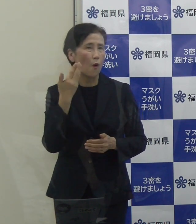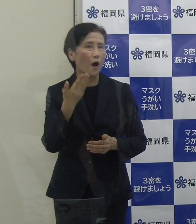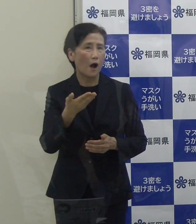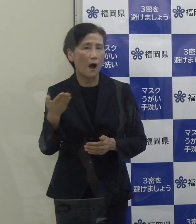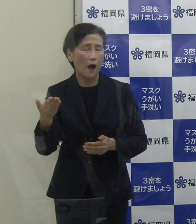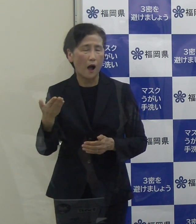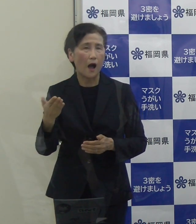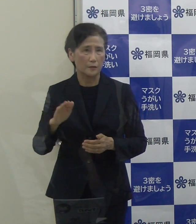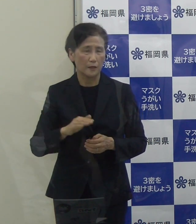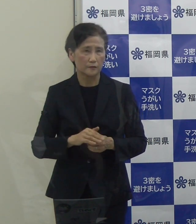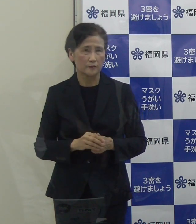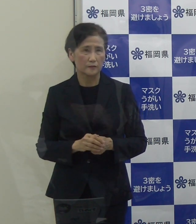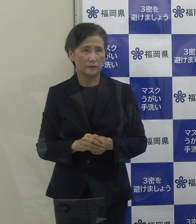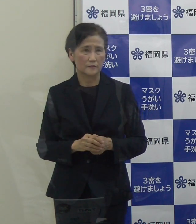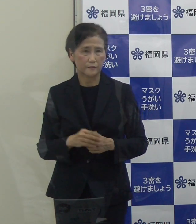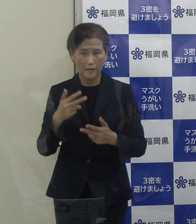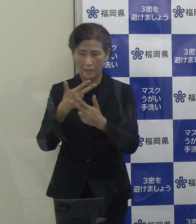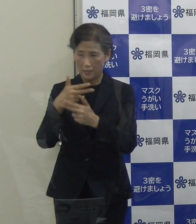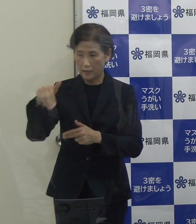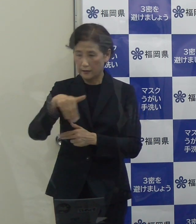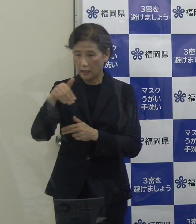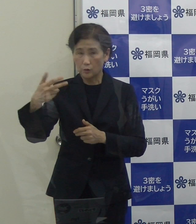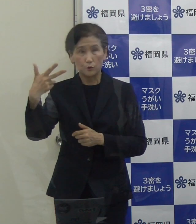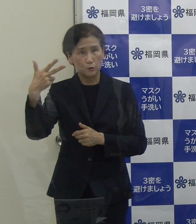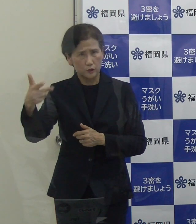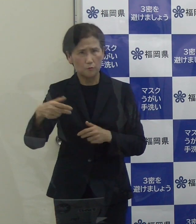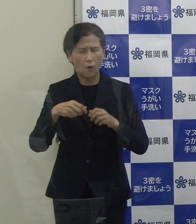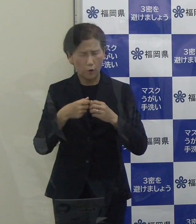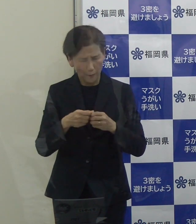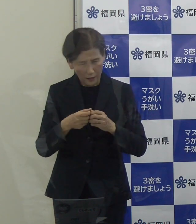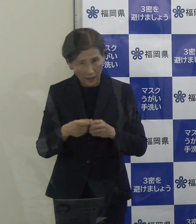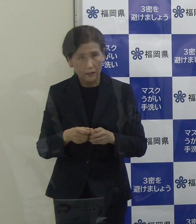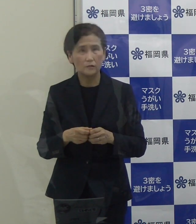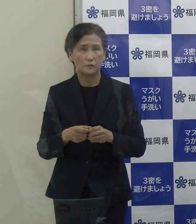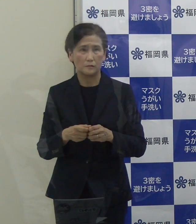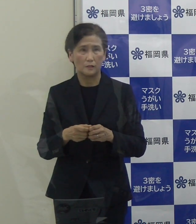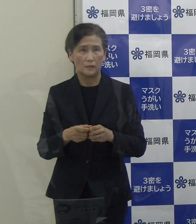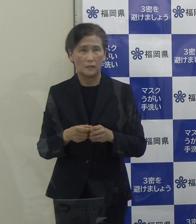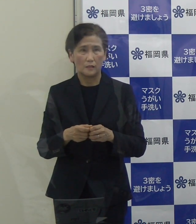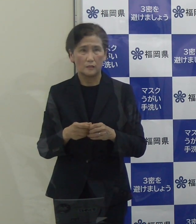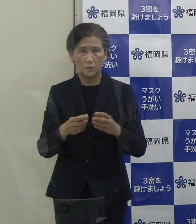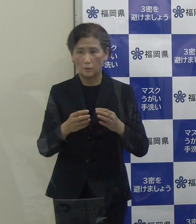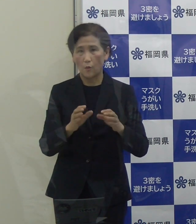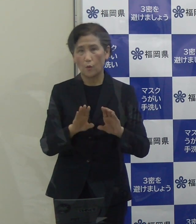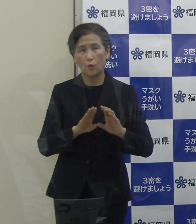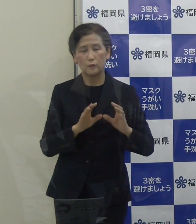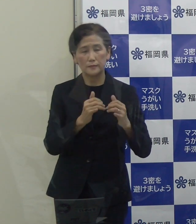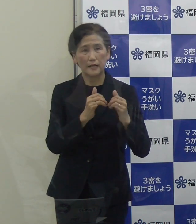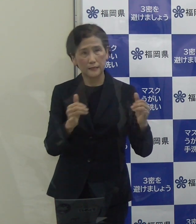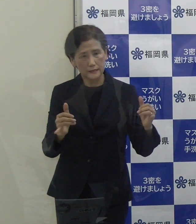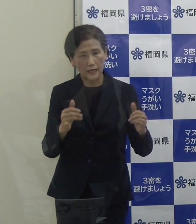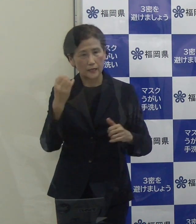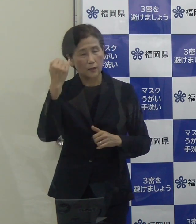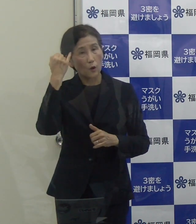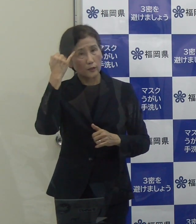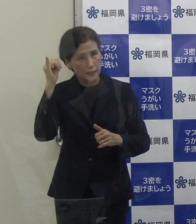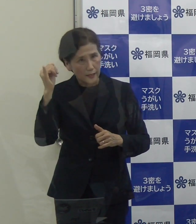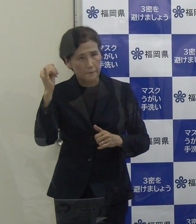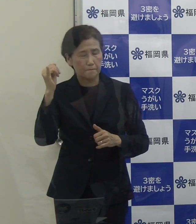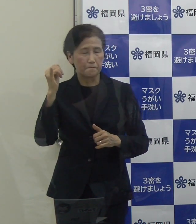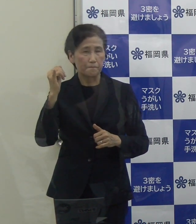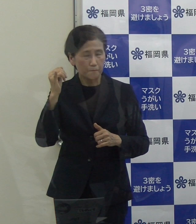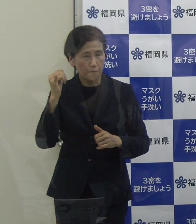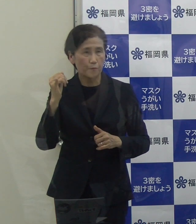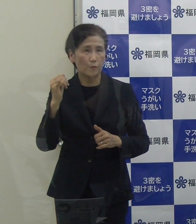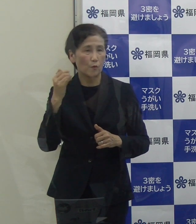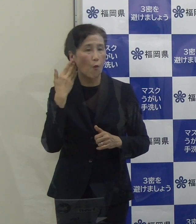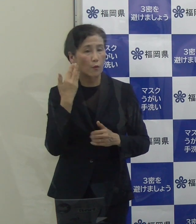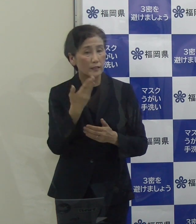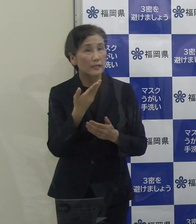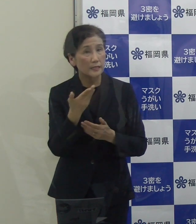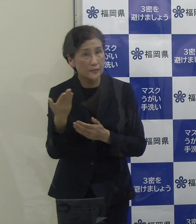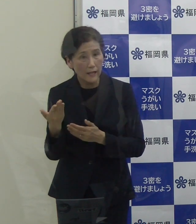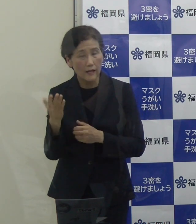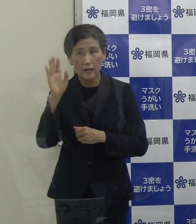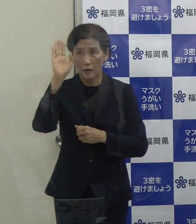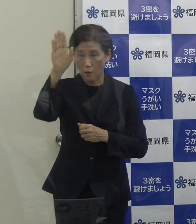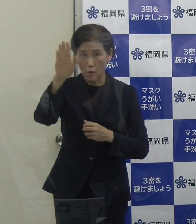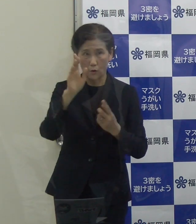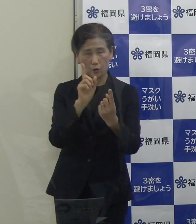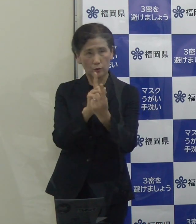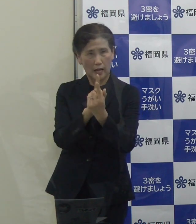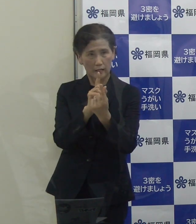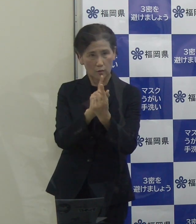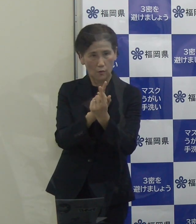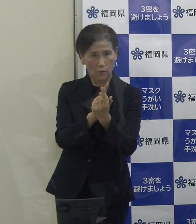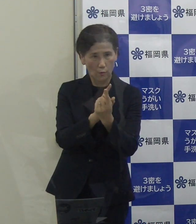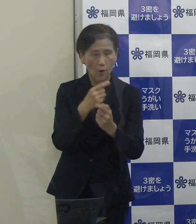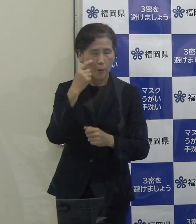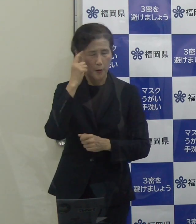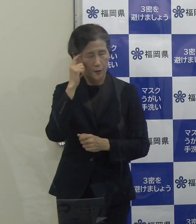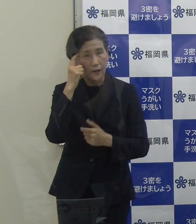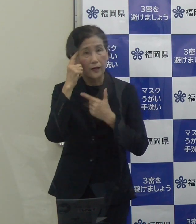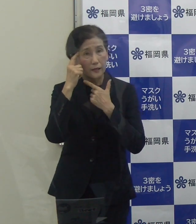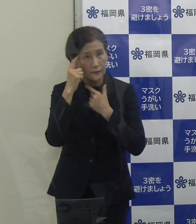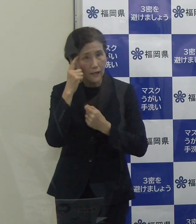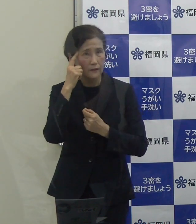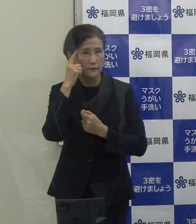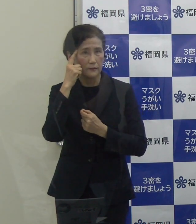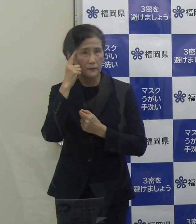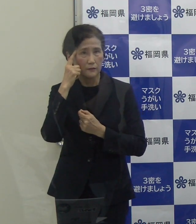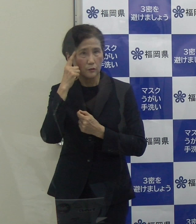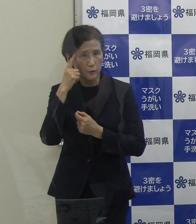北九州市としても、きめ細かに被災された方々のご意向や意見をお伺いして、今後の対応を考えていきたいとのことですので、